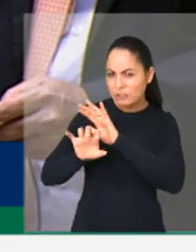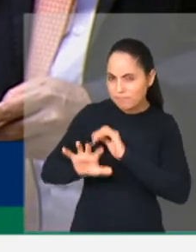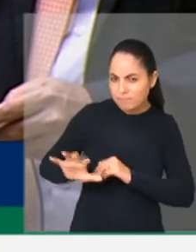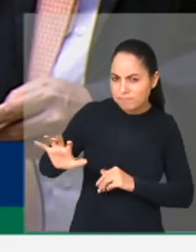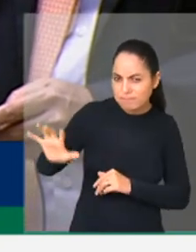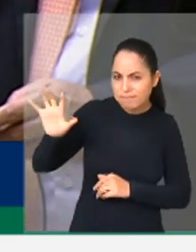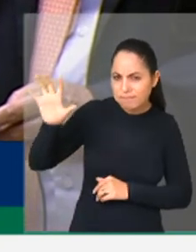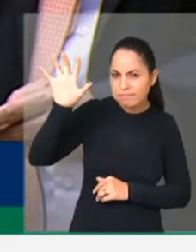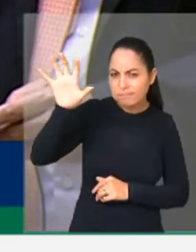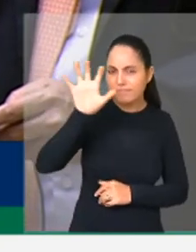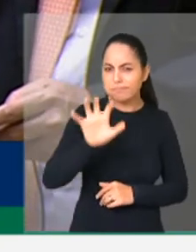DÉBITOS JUNTO AO TESOURO NACIONAL. ENTÃO DIANTE DISSO